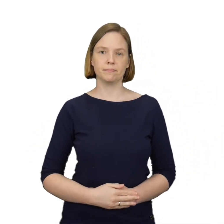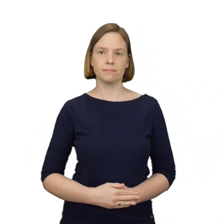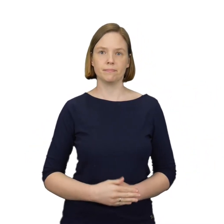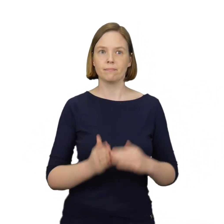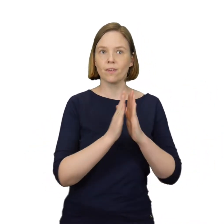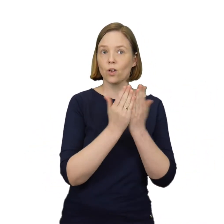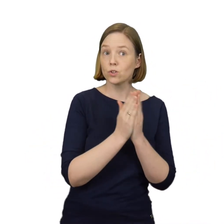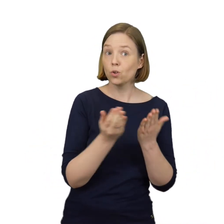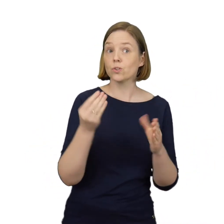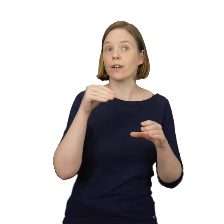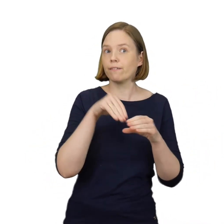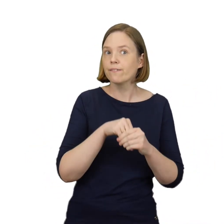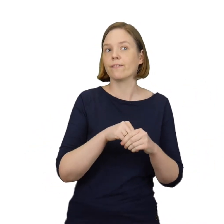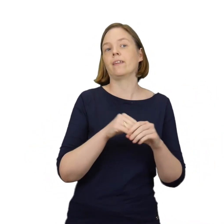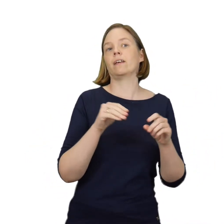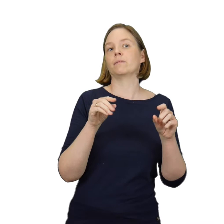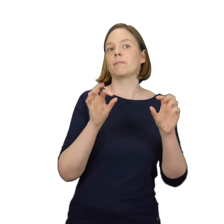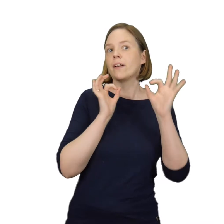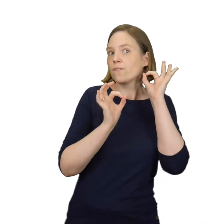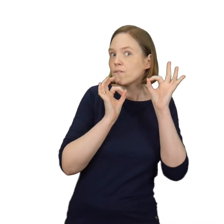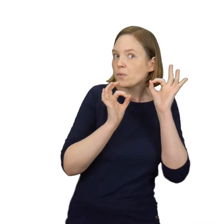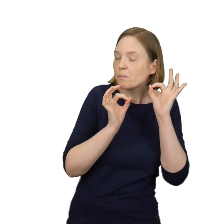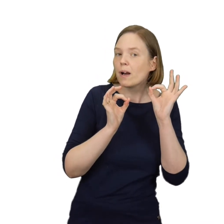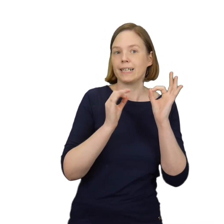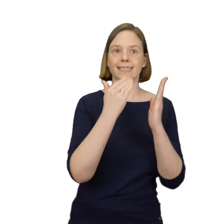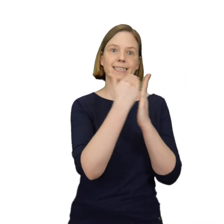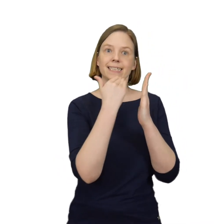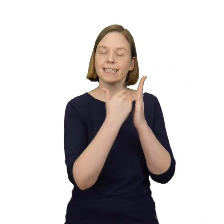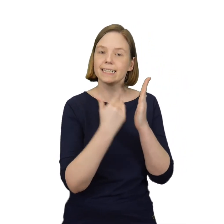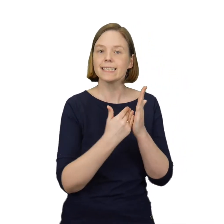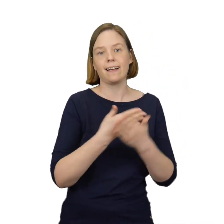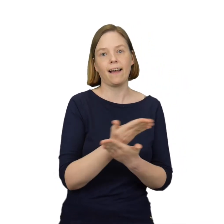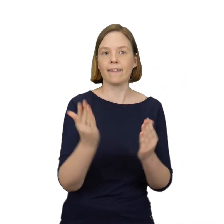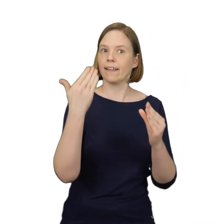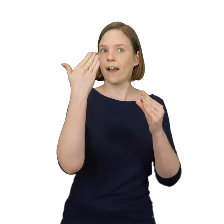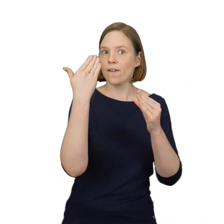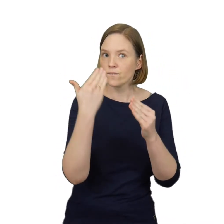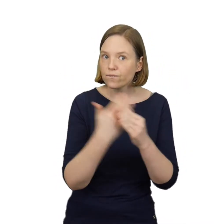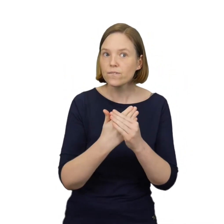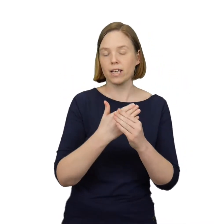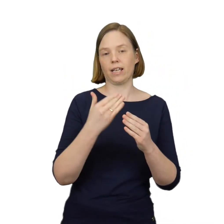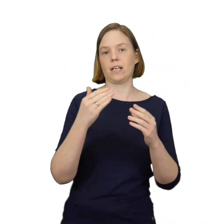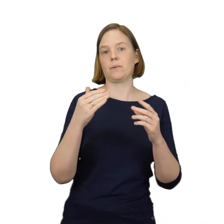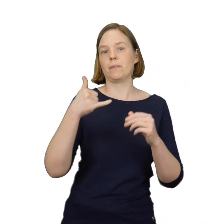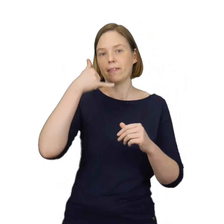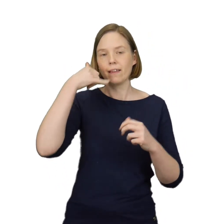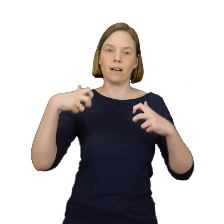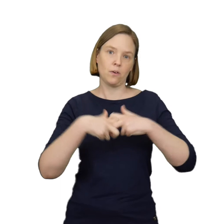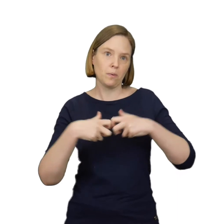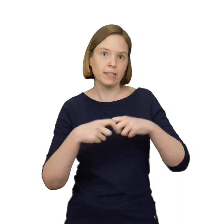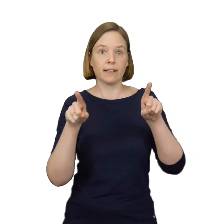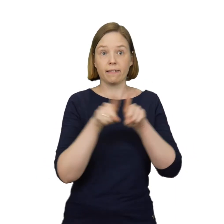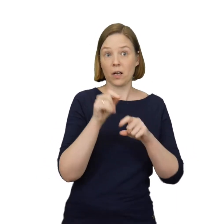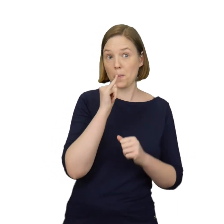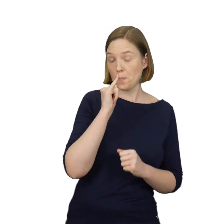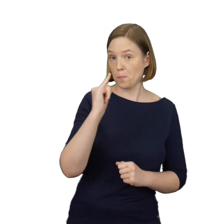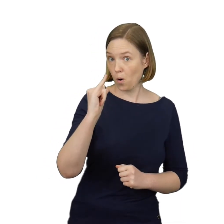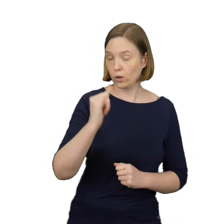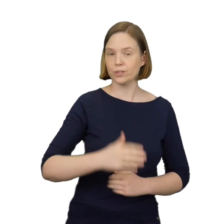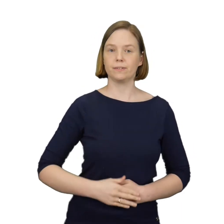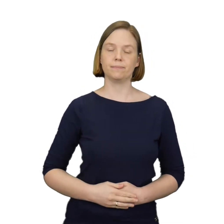W rekomendacjach można znaleźć informacje, które będą stanowiły wytyczne dla obu rynków,